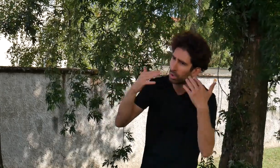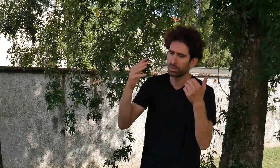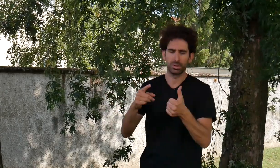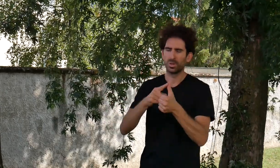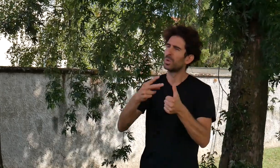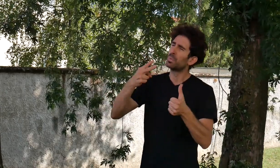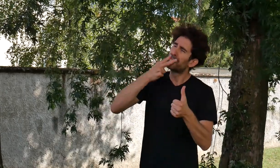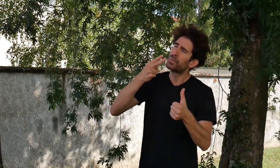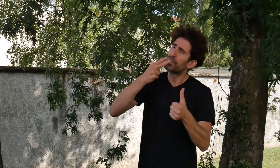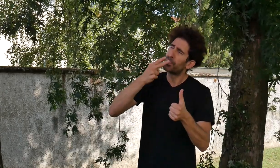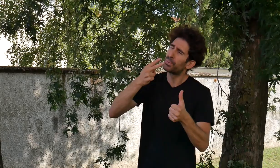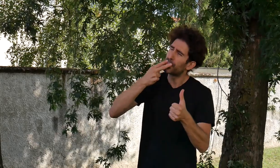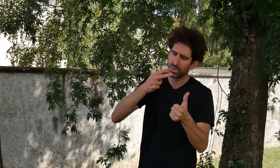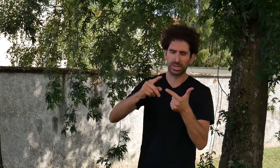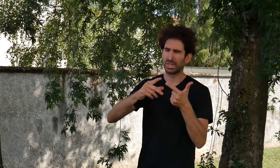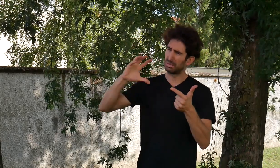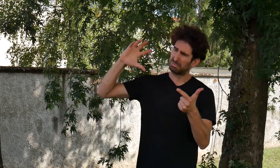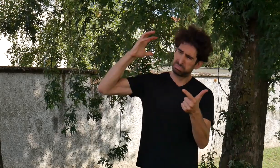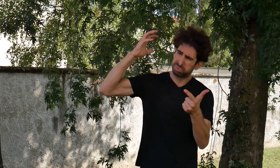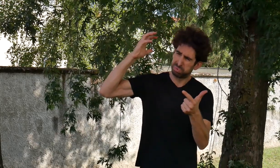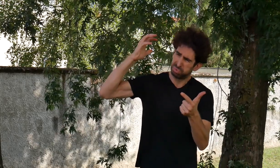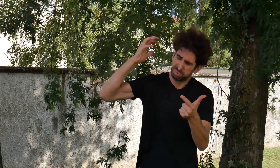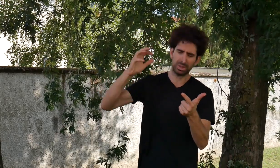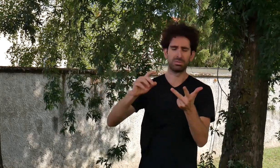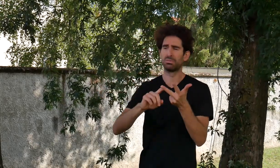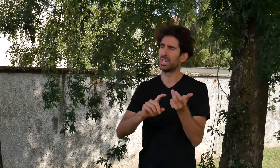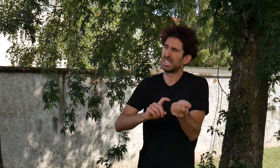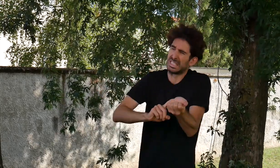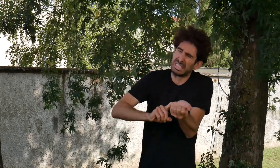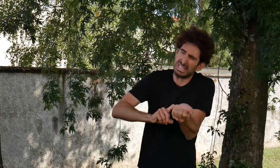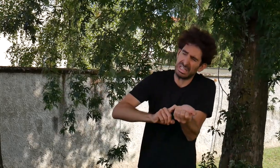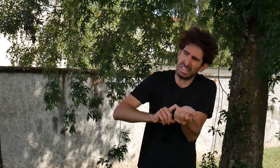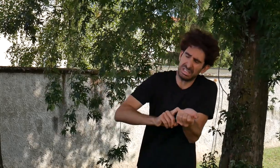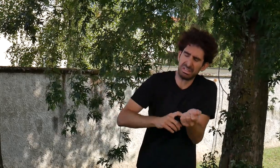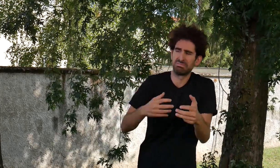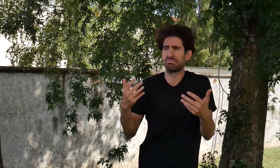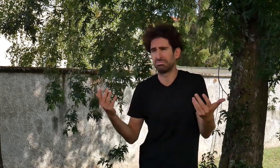le tabac, une exposition intense au soleil, le stress...